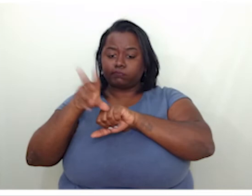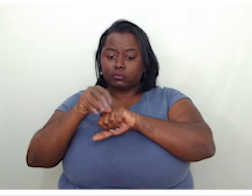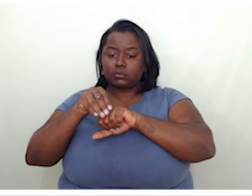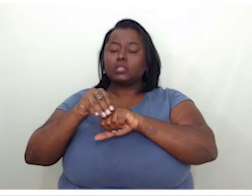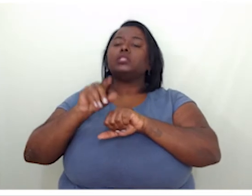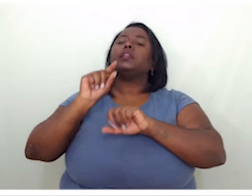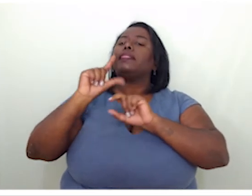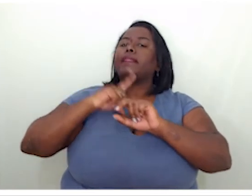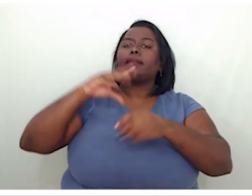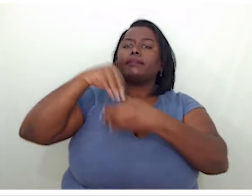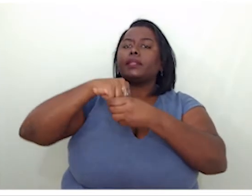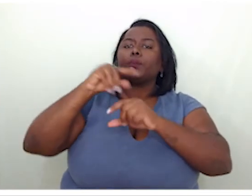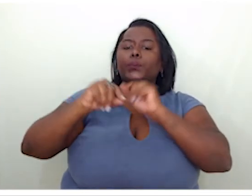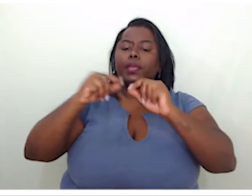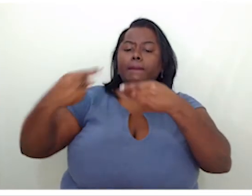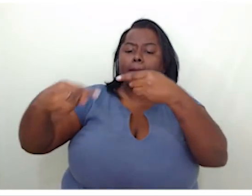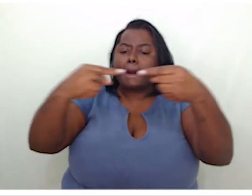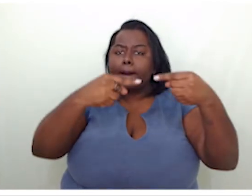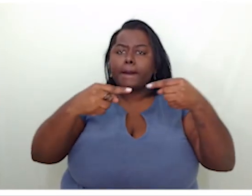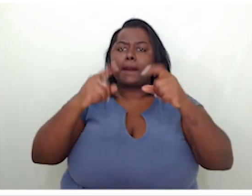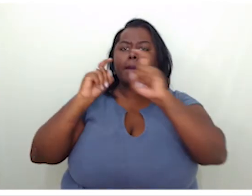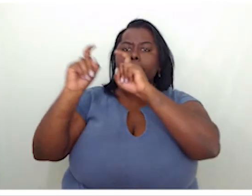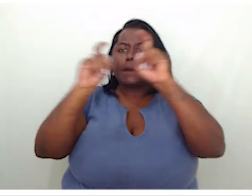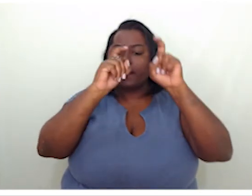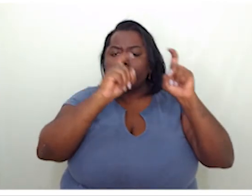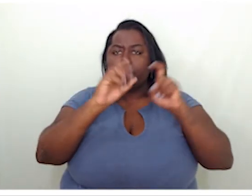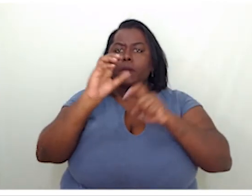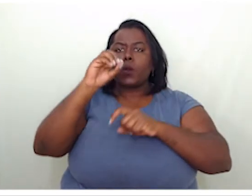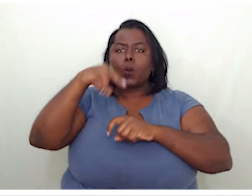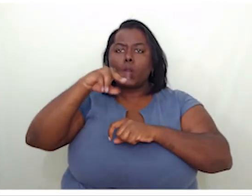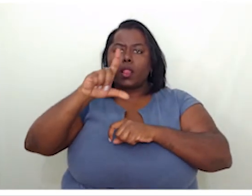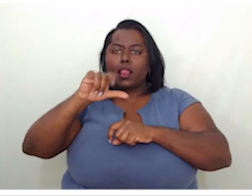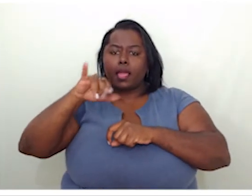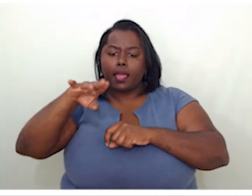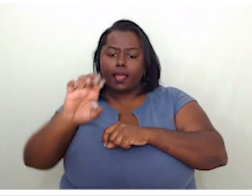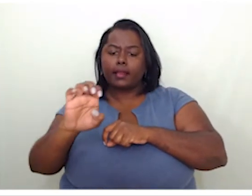sus experiencias de trabajo y artículos pedagógicos.